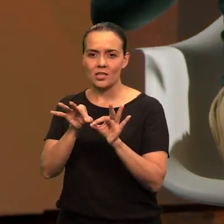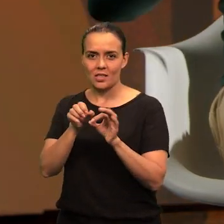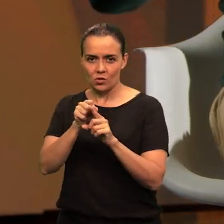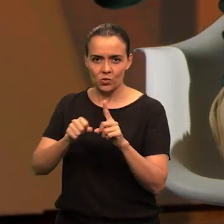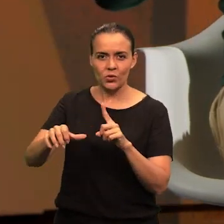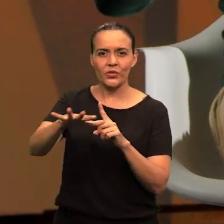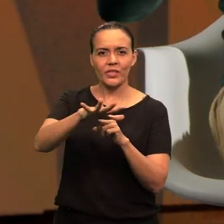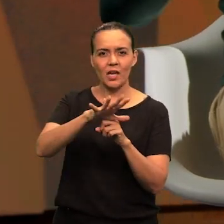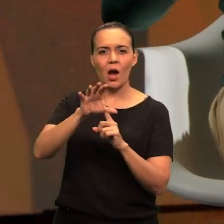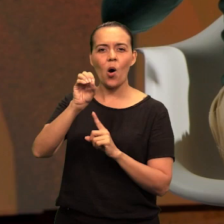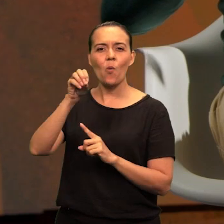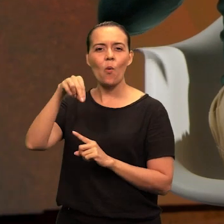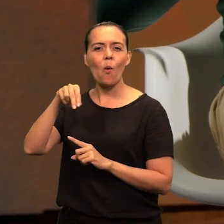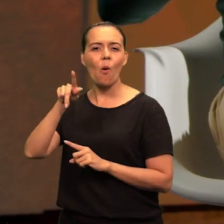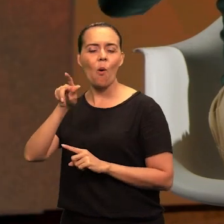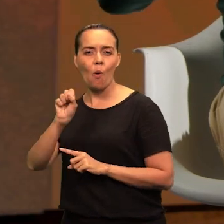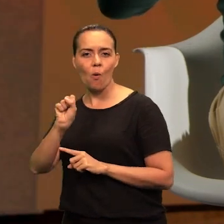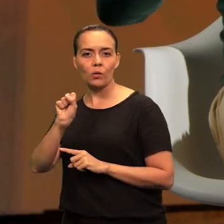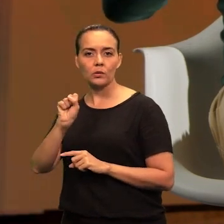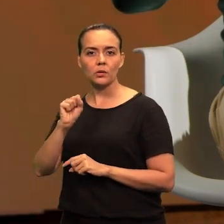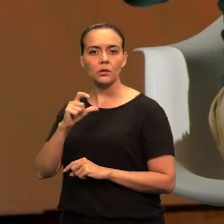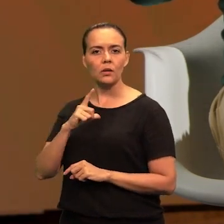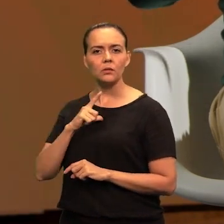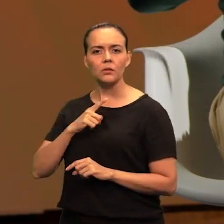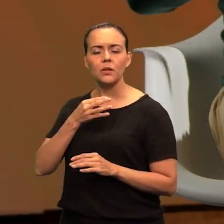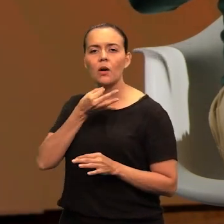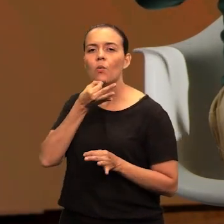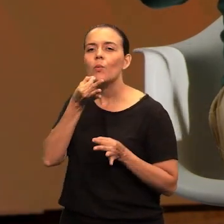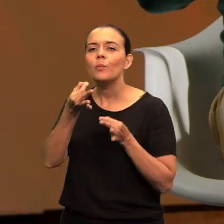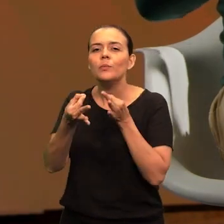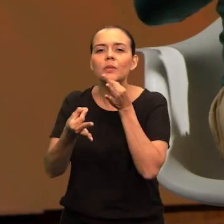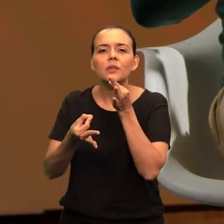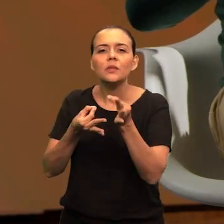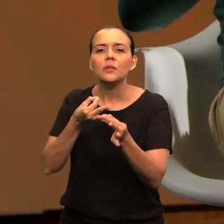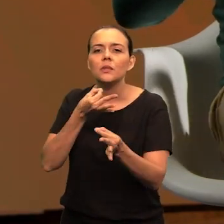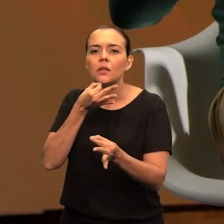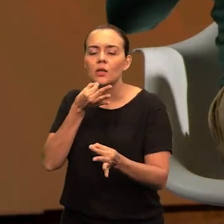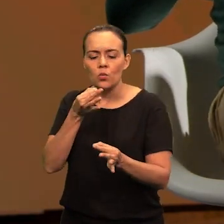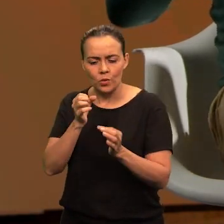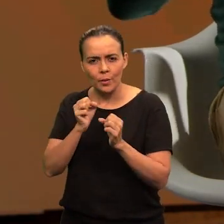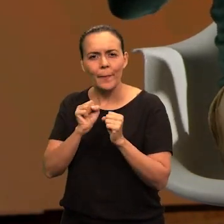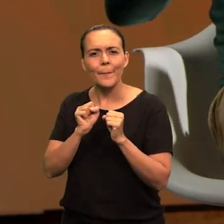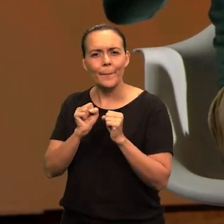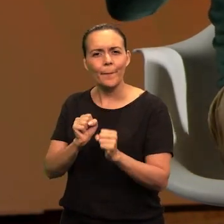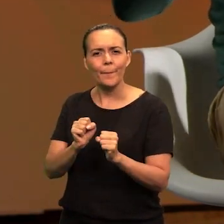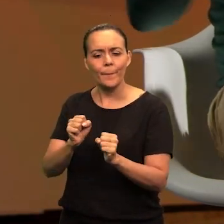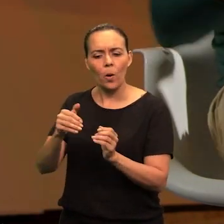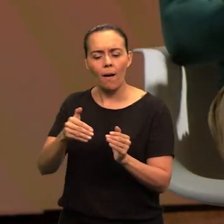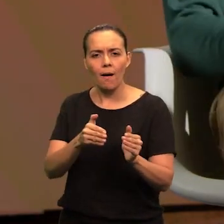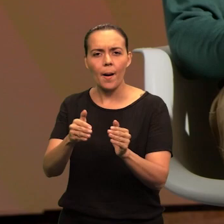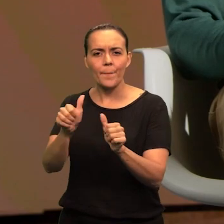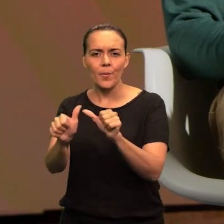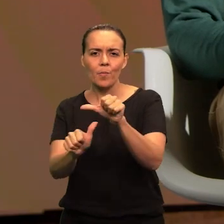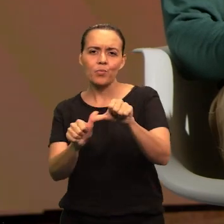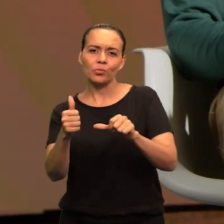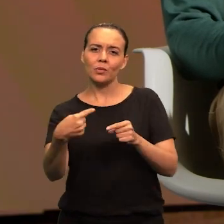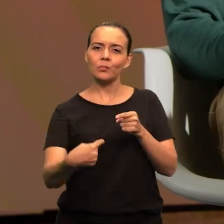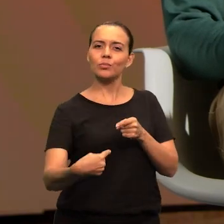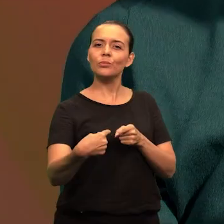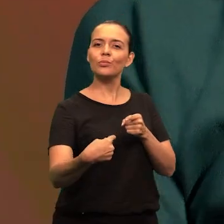organizações não governamentais têm opinião e podem chegar a definir rumos de uma determinada política.